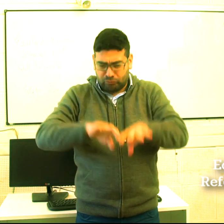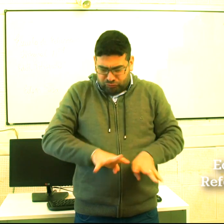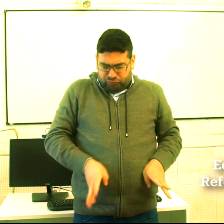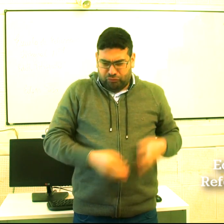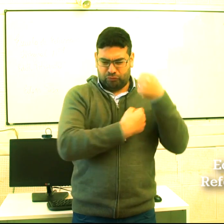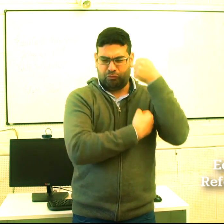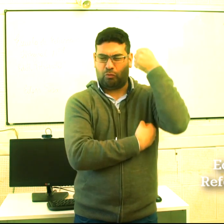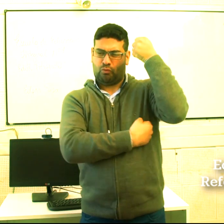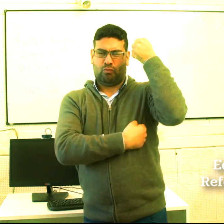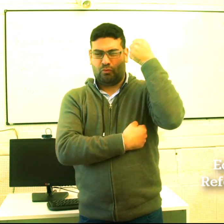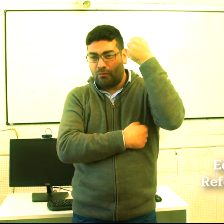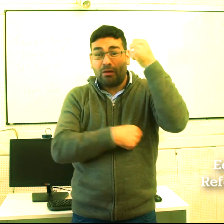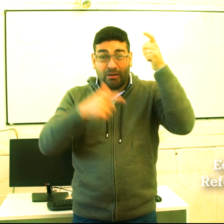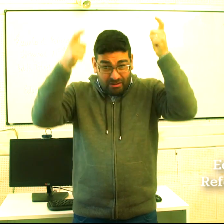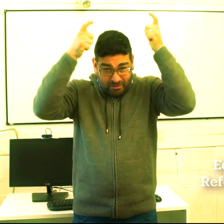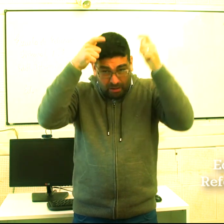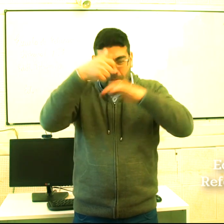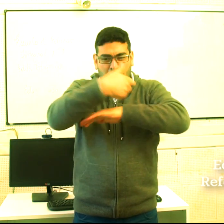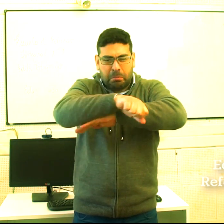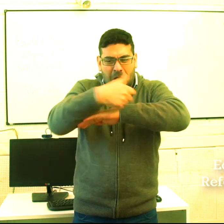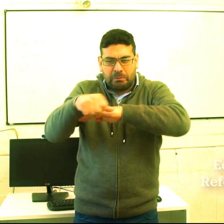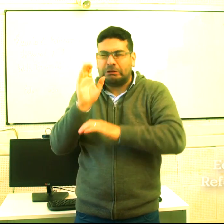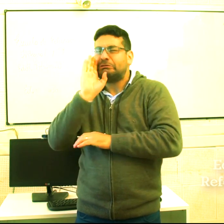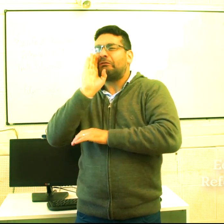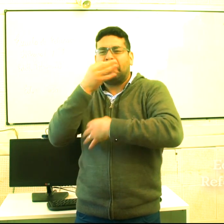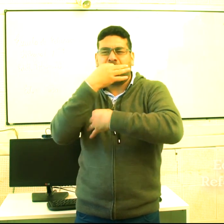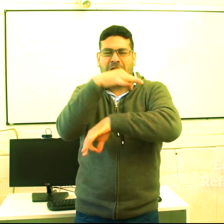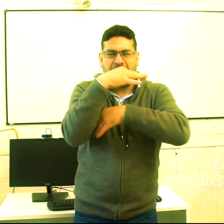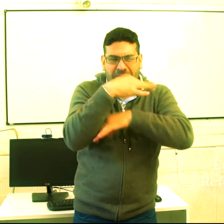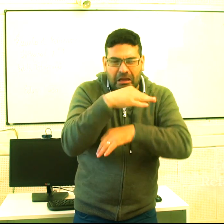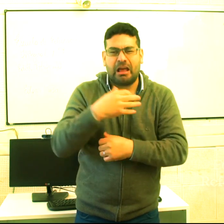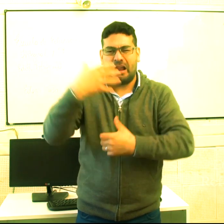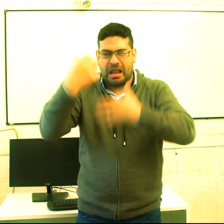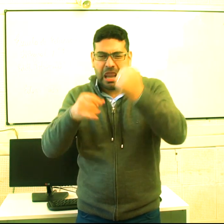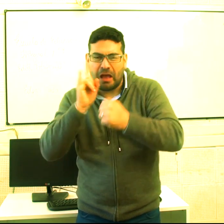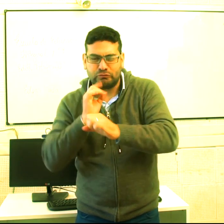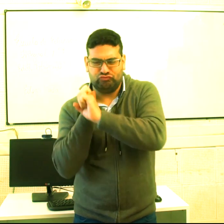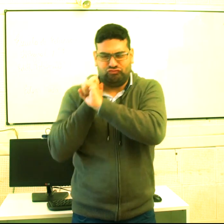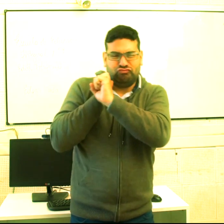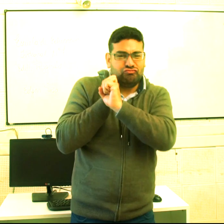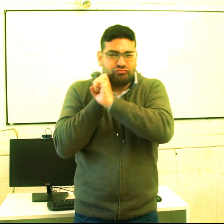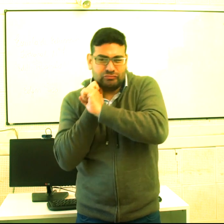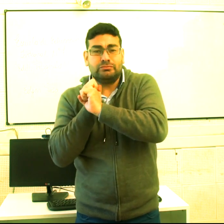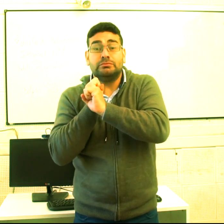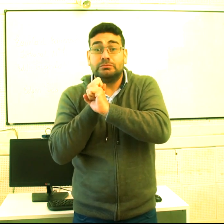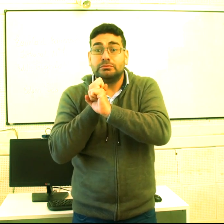los faroleros, los vendedoras de empanadas, el vendedor de leche.